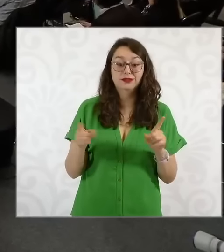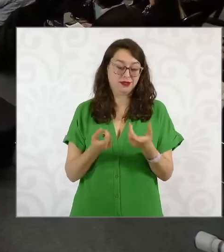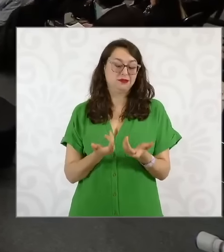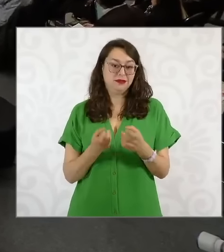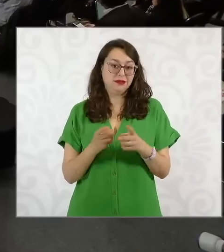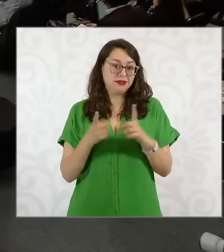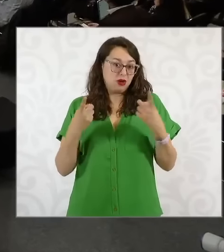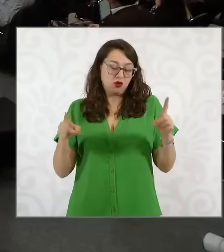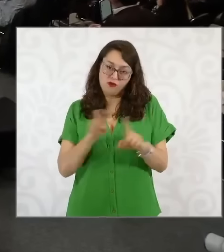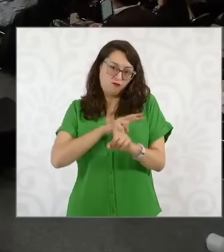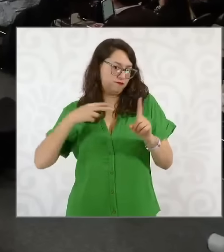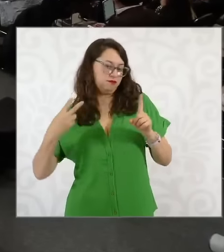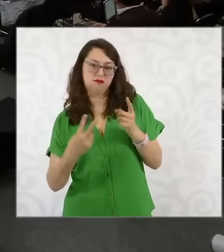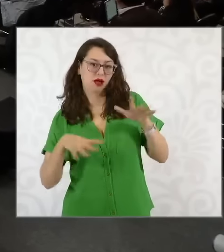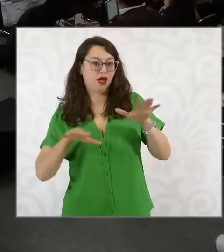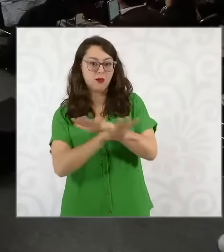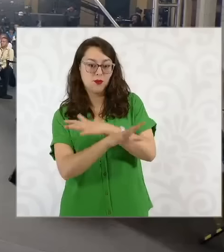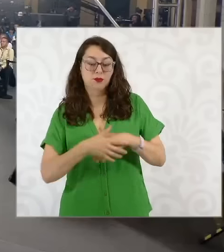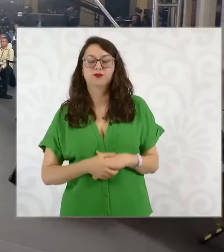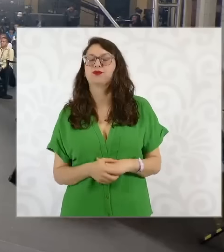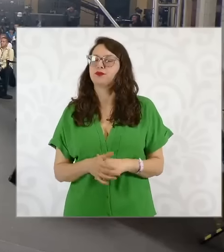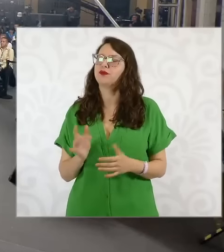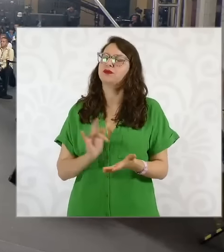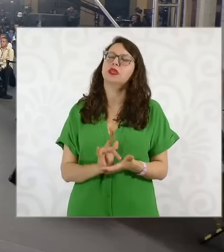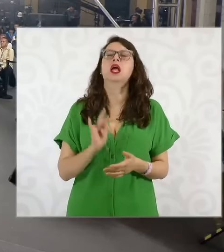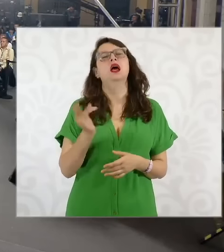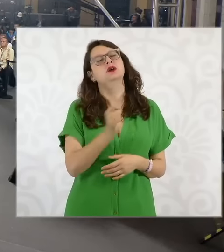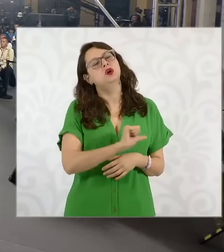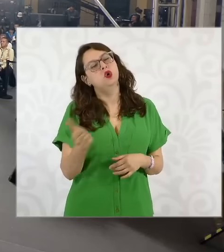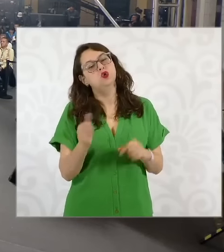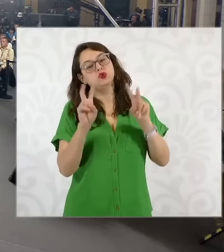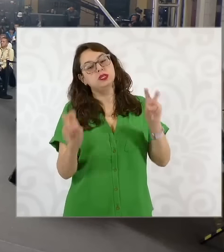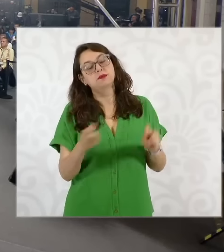Gracias. Eh, en otro tema, presidenta, después de lo expuesto ayer, eh si ya se envió alguna nota